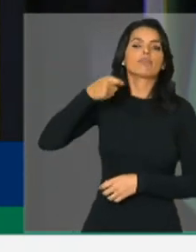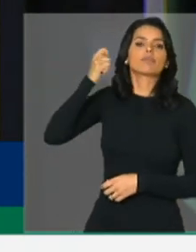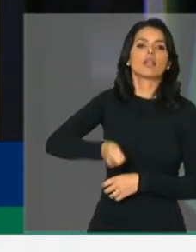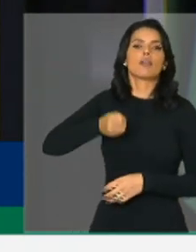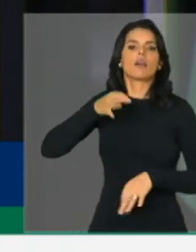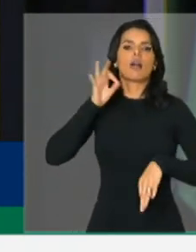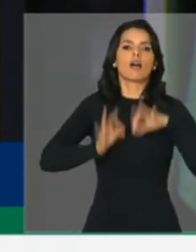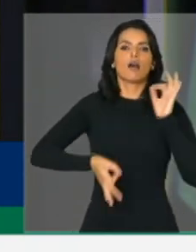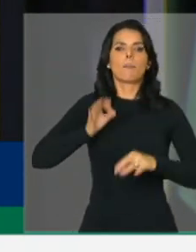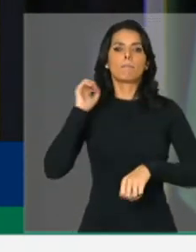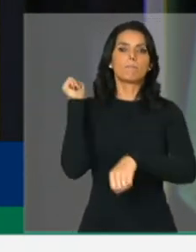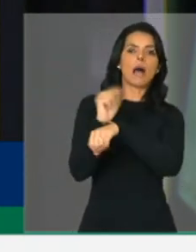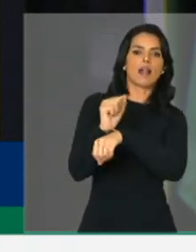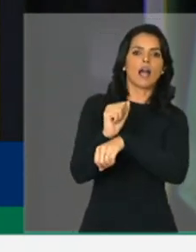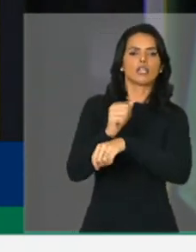MAIS DE 20 ANOS, CRIANDO UM PASSIVO IMPAGÁVEL. ENTÃO,